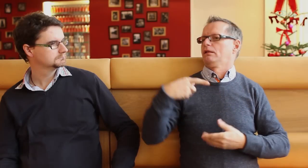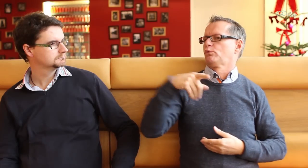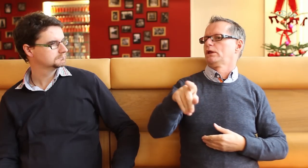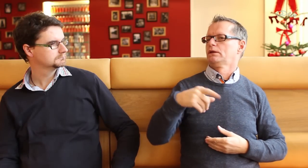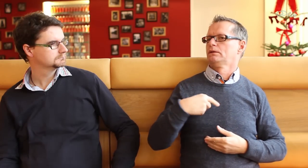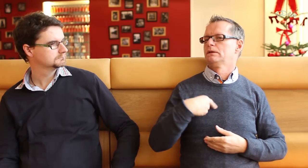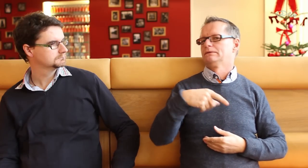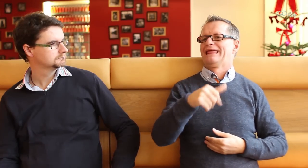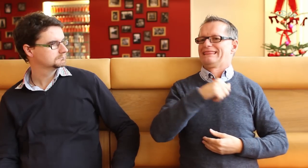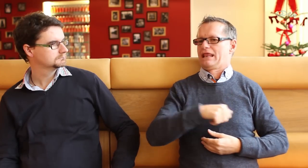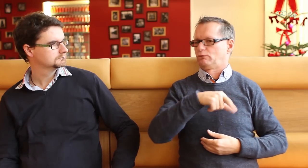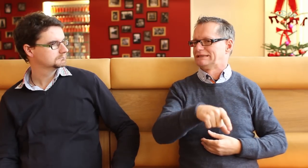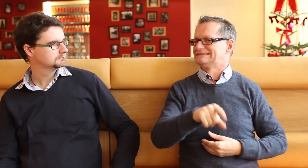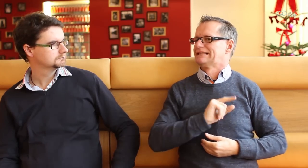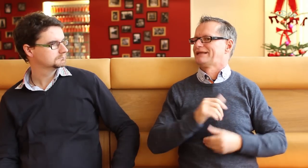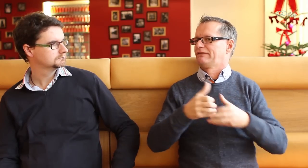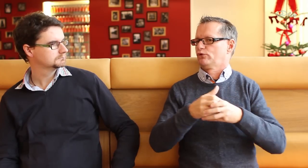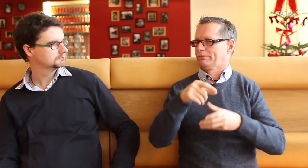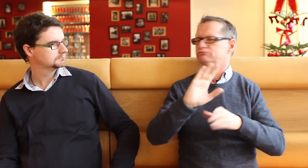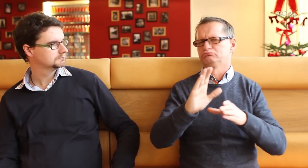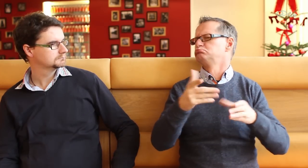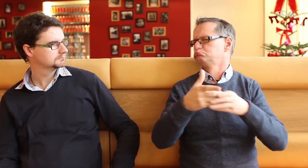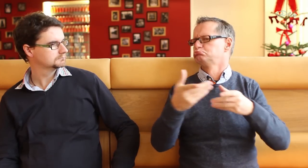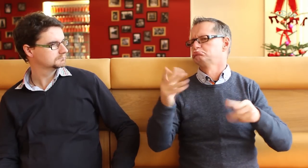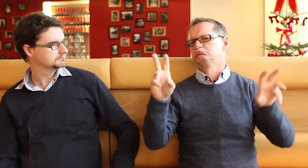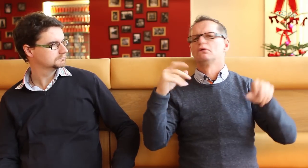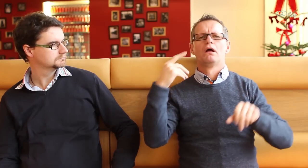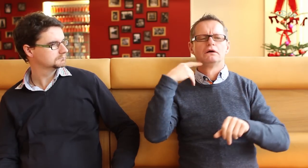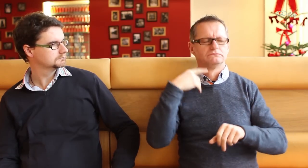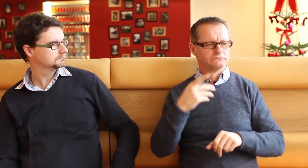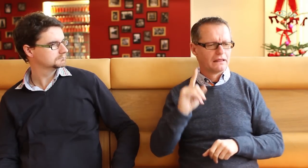Durch die Selbsthilfegruppe in Recklinghausen - dass ist sozusagen eine Selbsthilfegruppe - sie heißt Taubblindentreff, bin ich darauf gekommen.